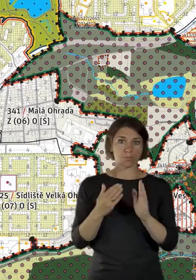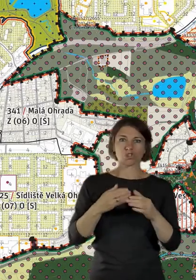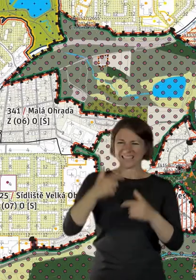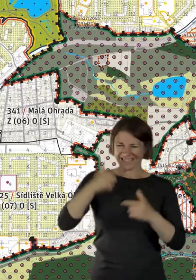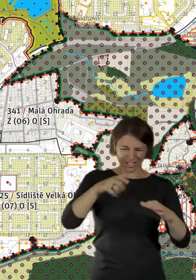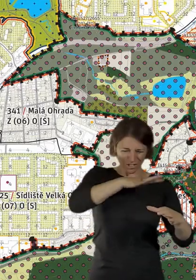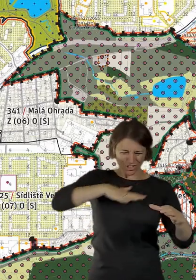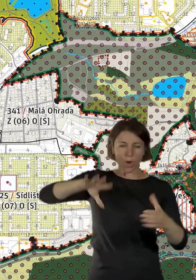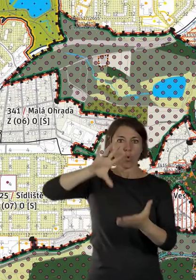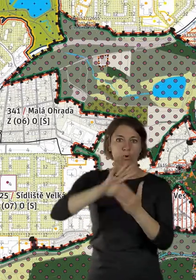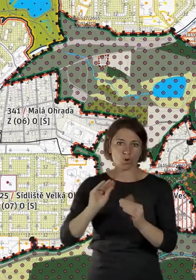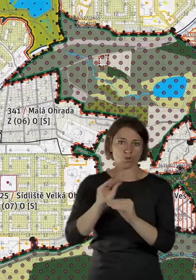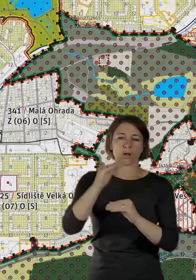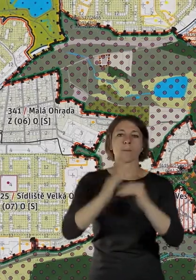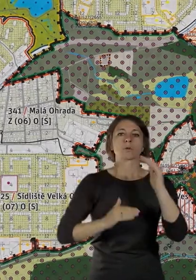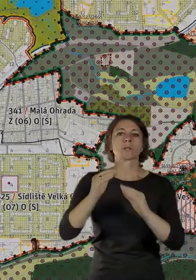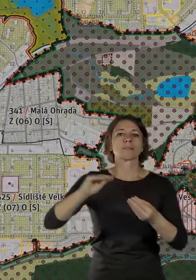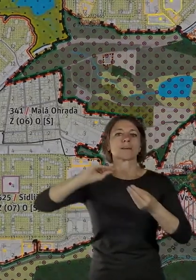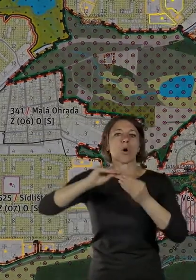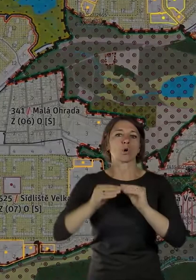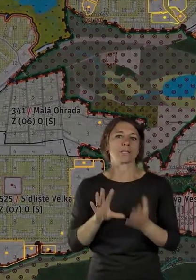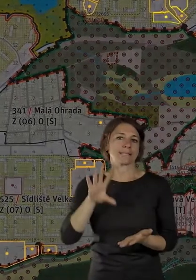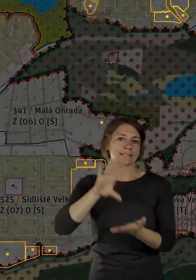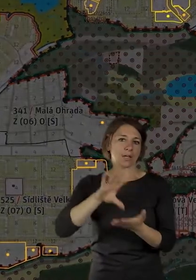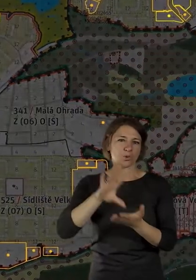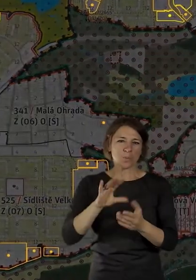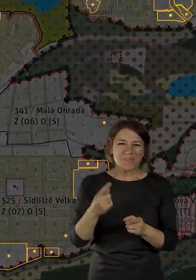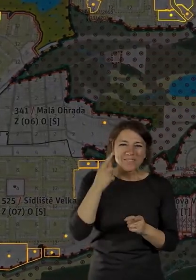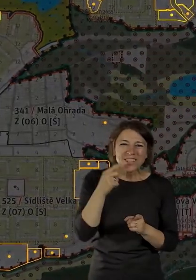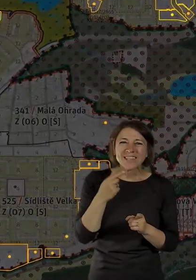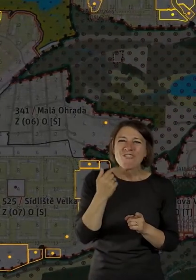Ve výkresech je stávající veřejná vybavenost zobrazena jako oranžové nebo žluté puntíky,